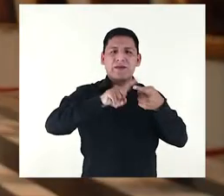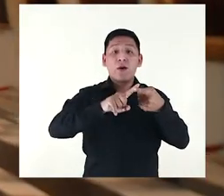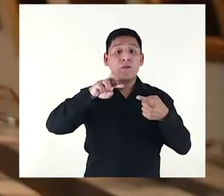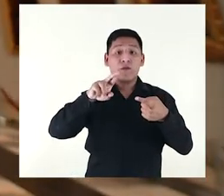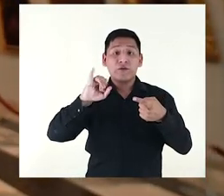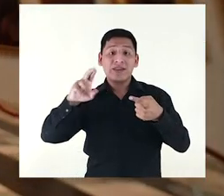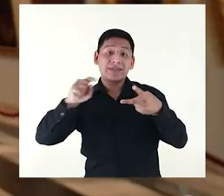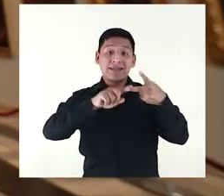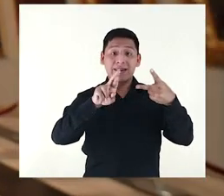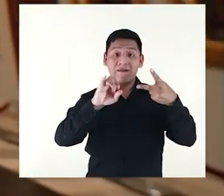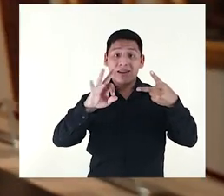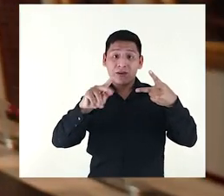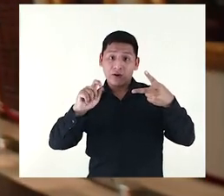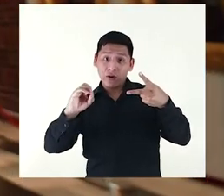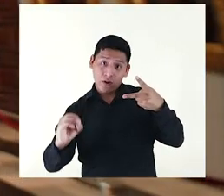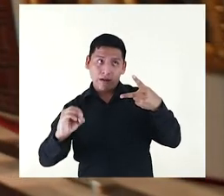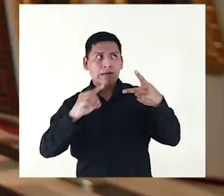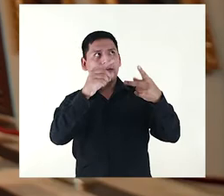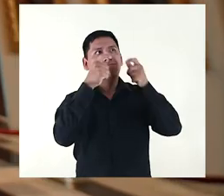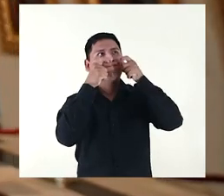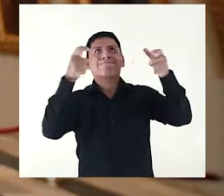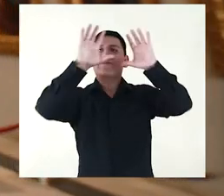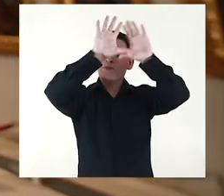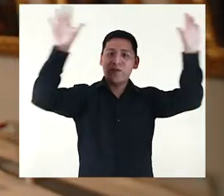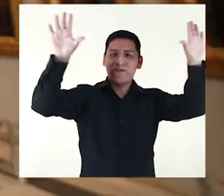el De Profundis y el refectorio con sus impresionantes techos,